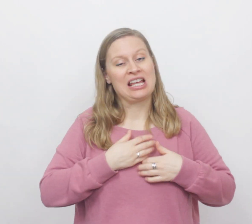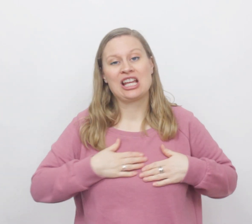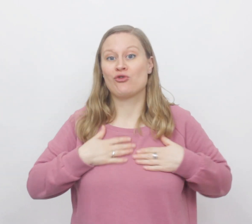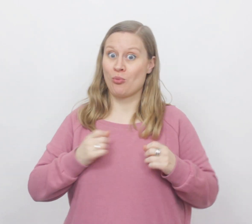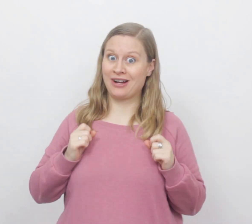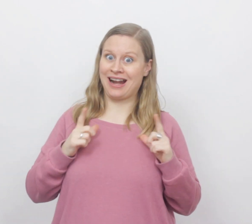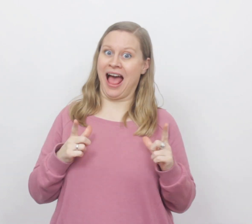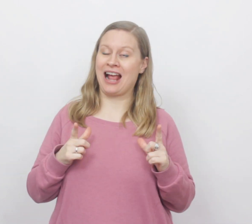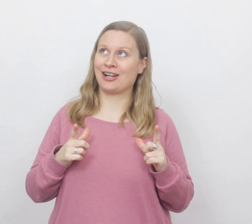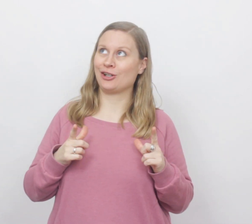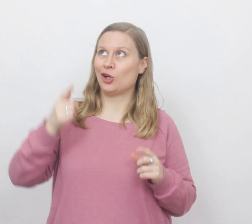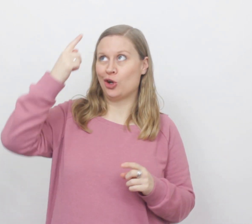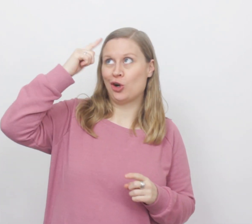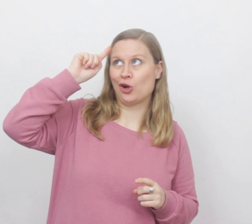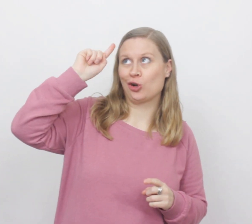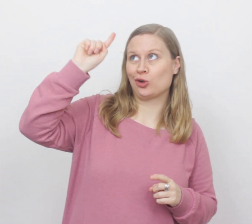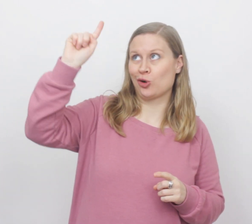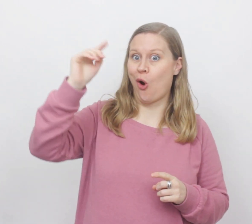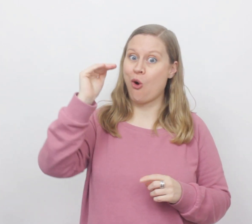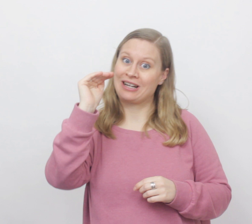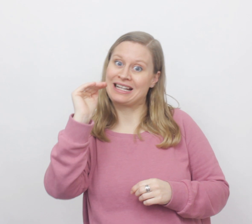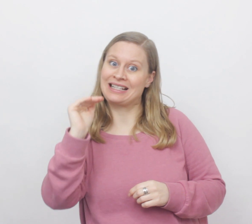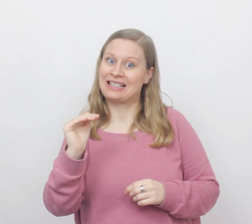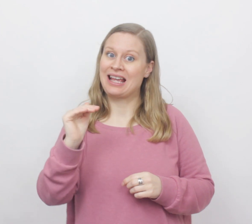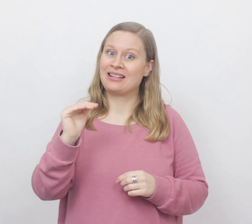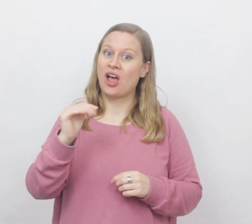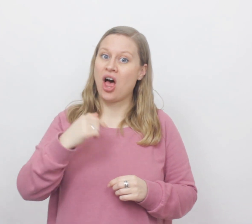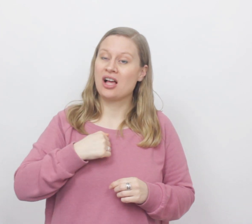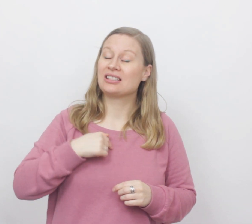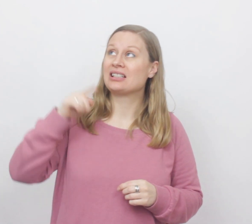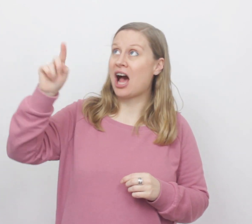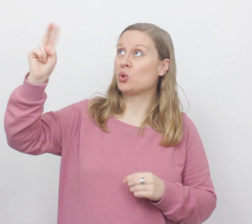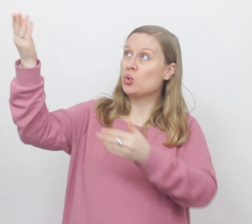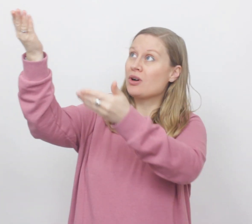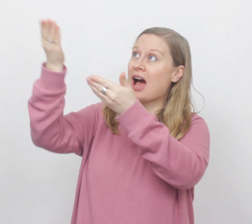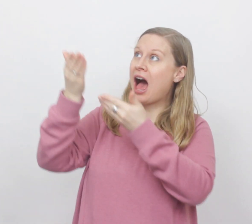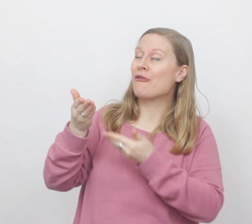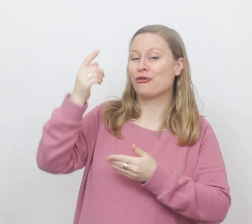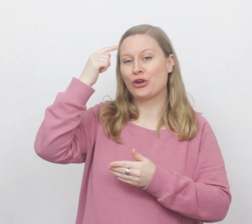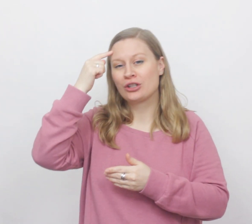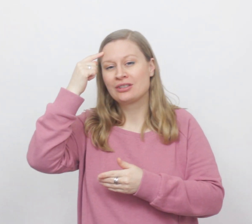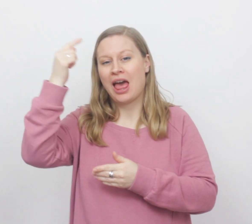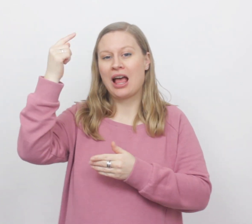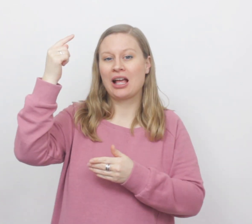Ik voel me rijk, een koningskind, als ik aan Uw gaven denk.